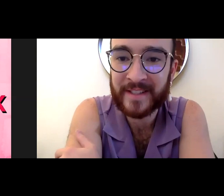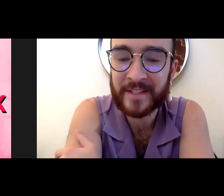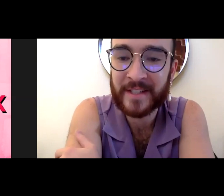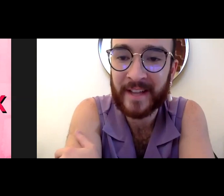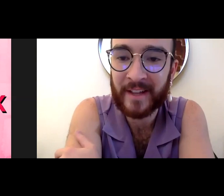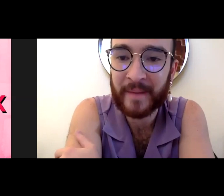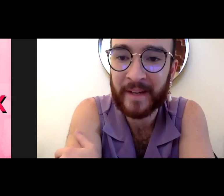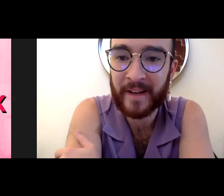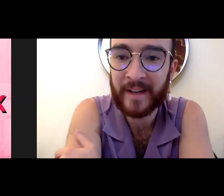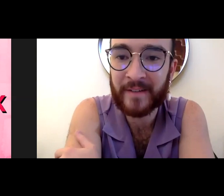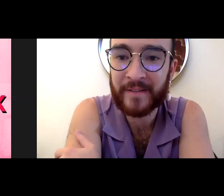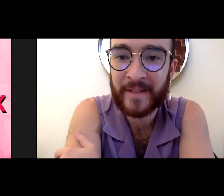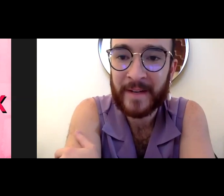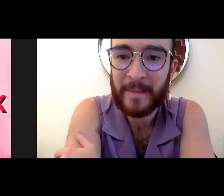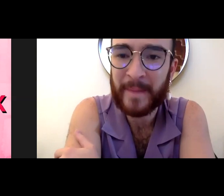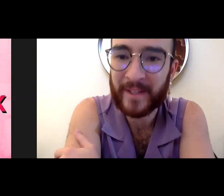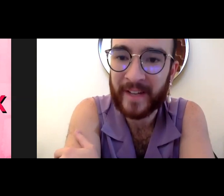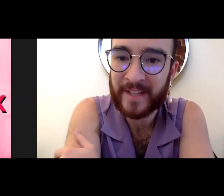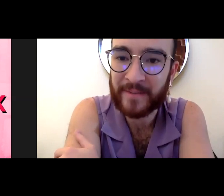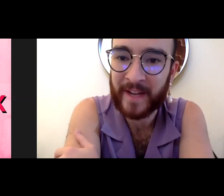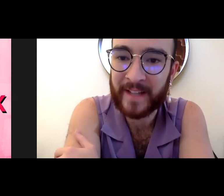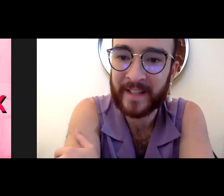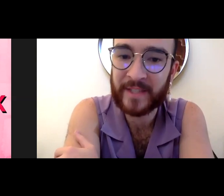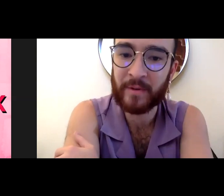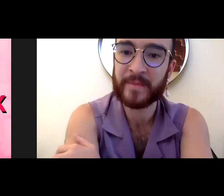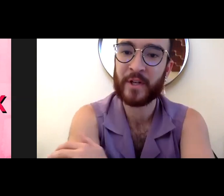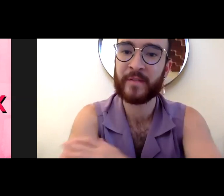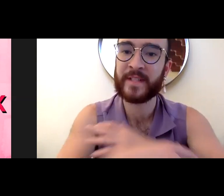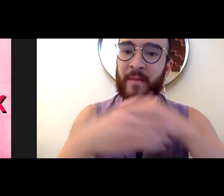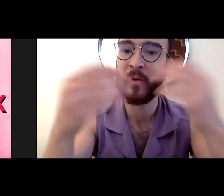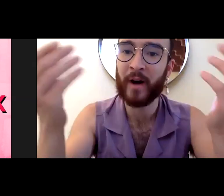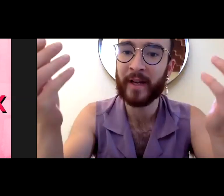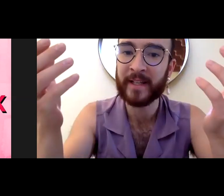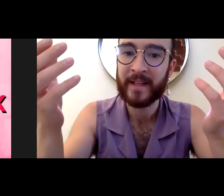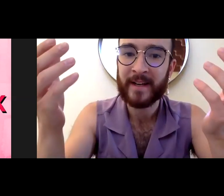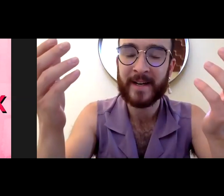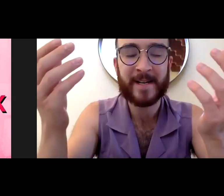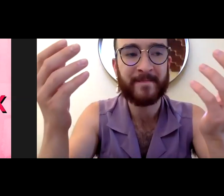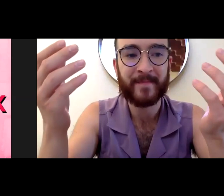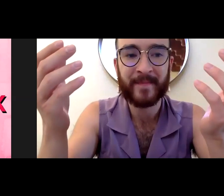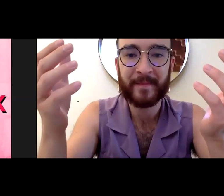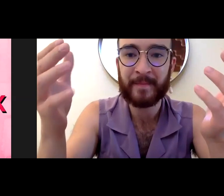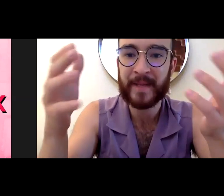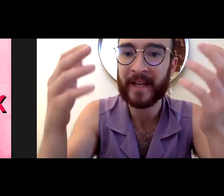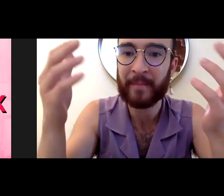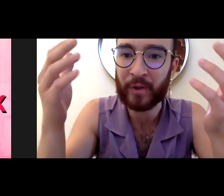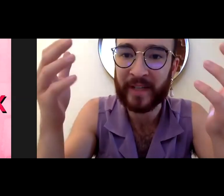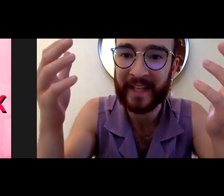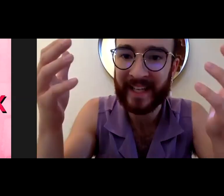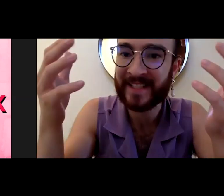Existe este elemento de amargura, ¿verdad? Me gusta observar a alguien brillando